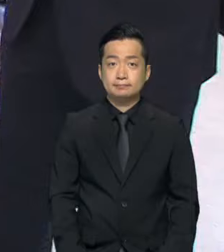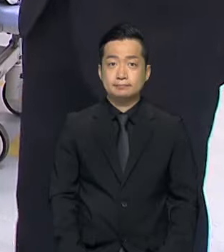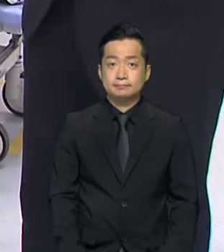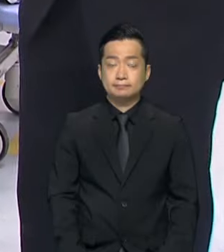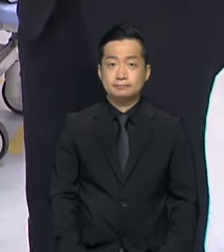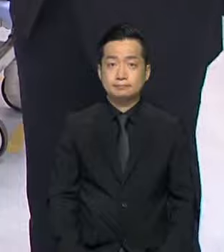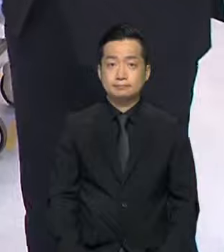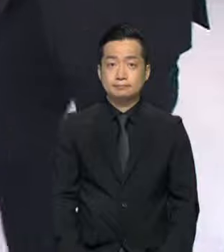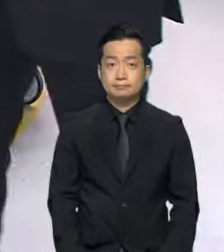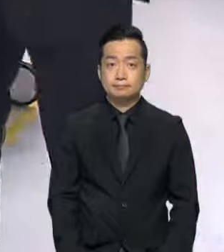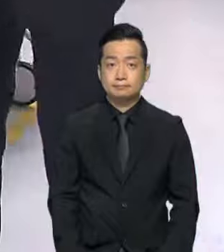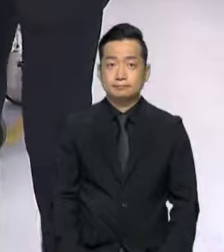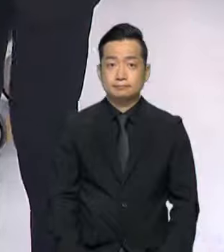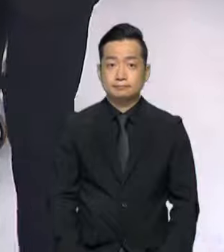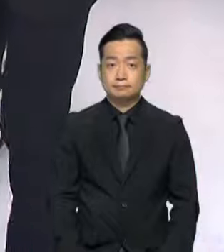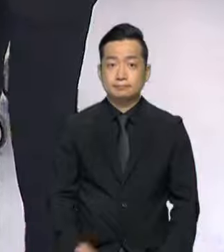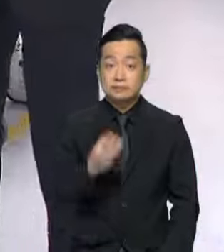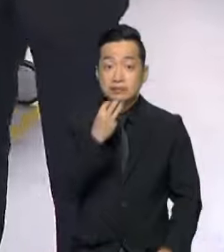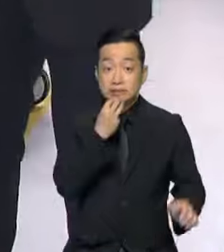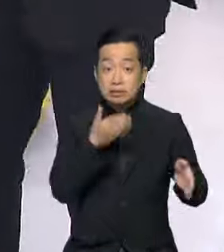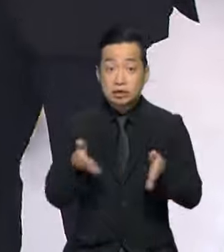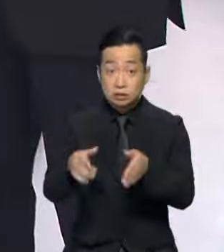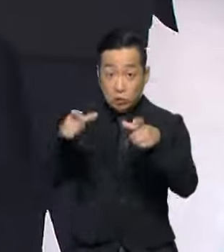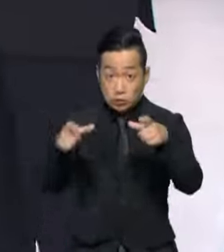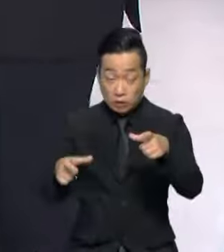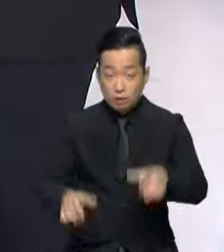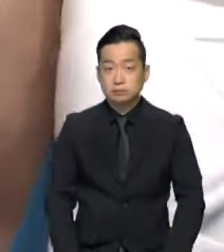(기자) 경기도의 한 지역 응급의료센터입니다.